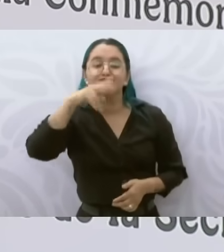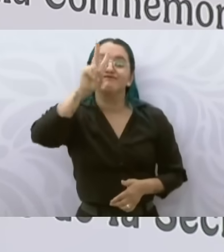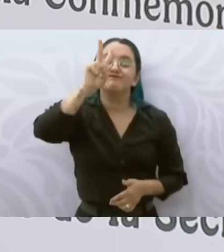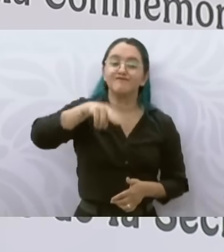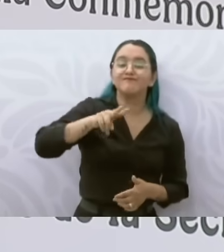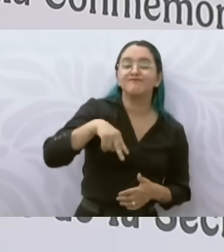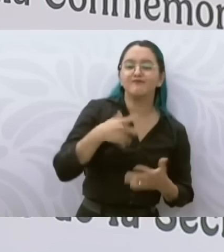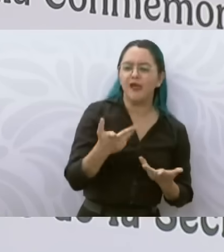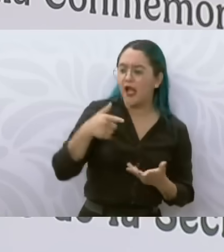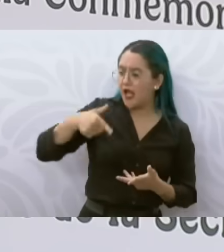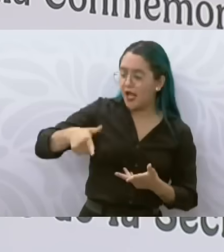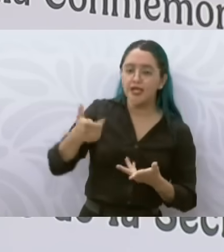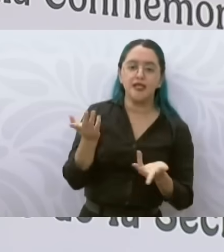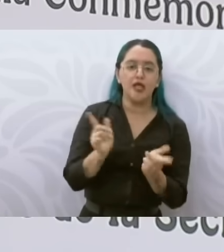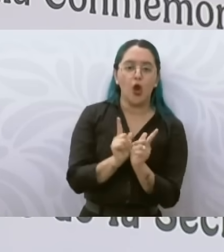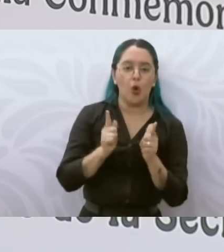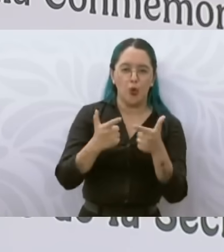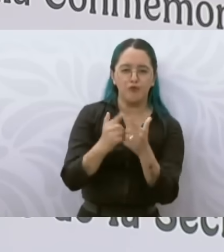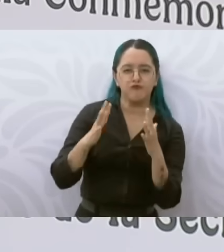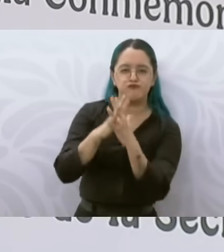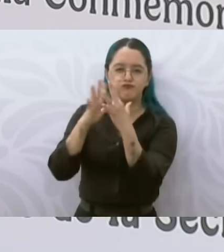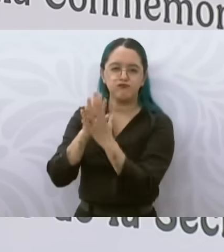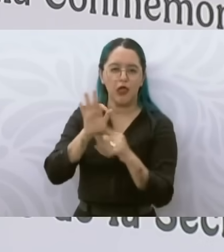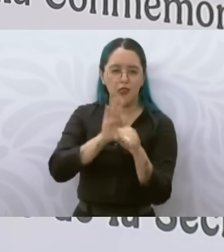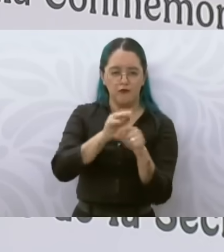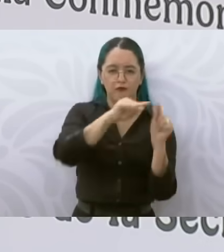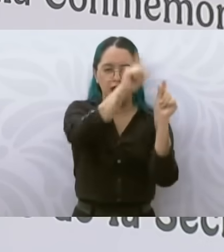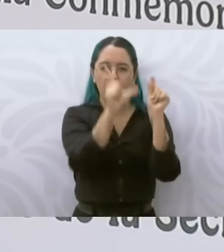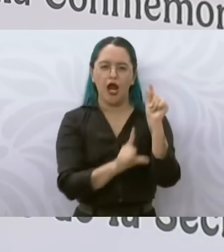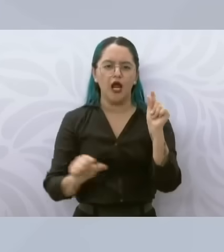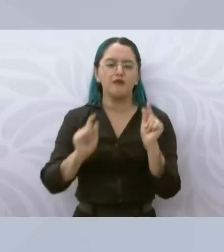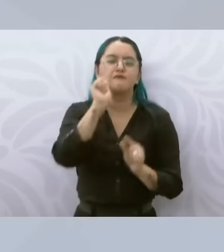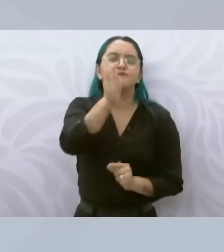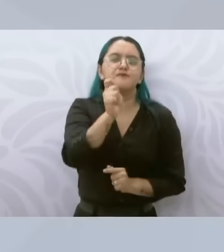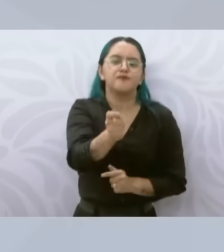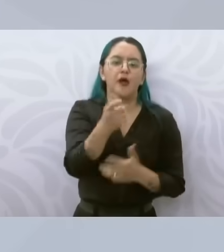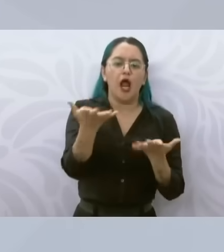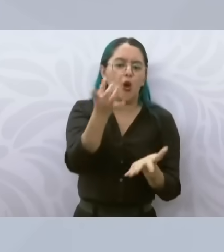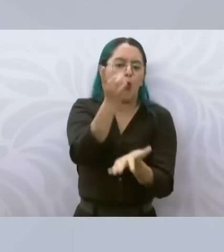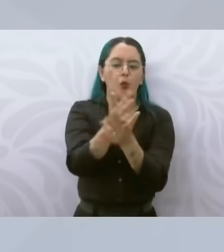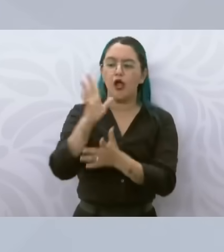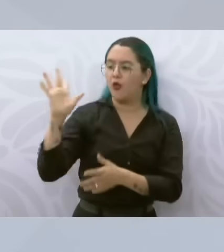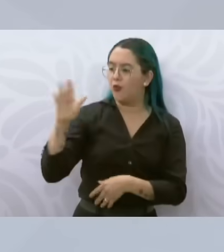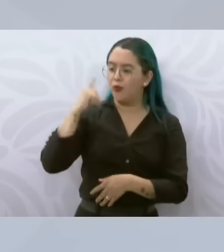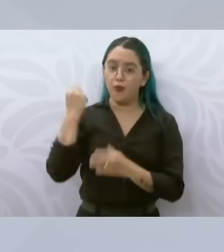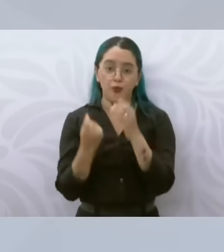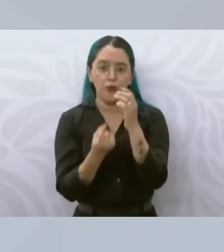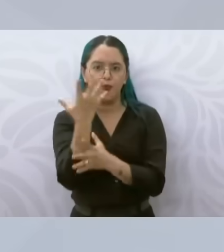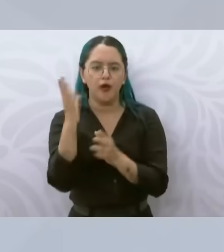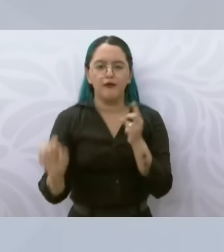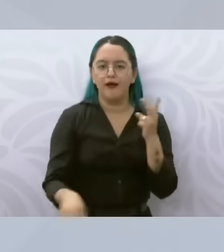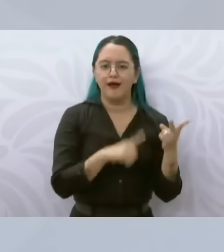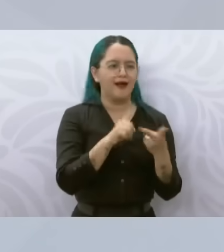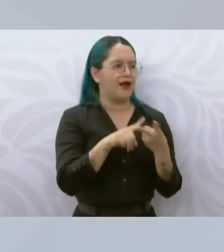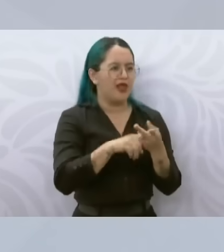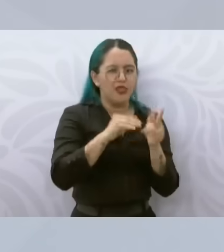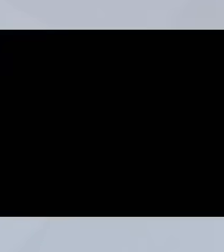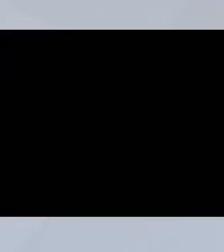de la Armada de México no solo se mide en avances tecnológicos o en nuevas estrategias de defensa